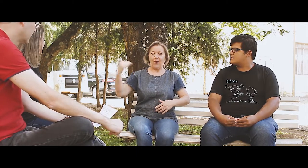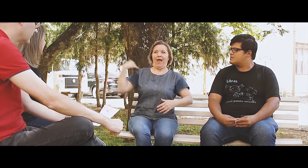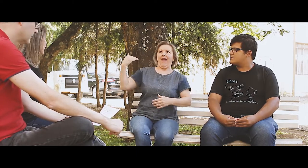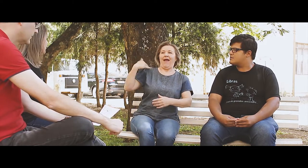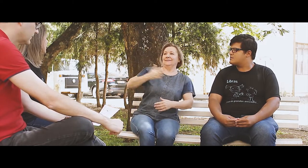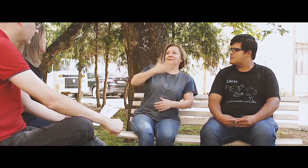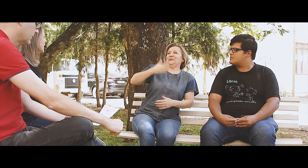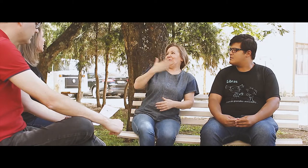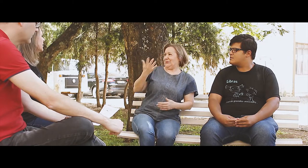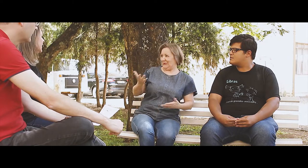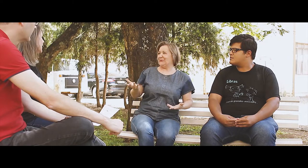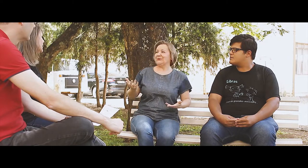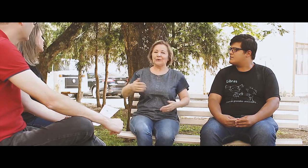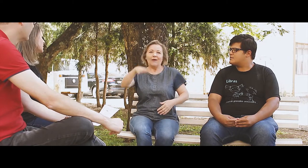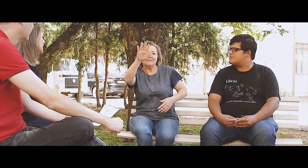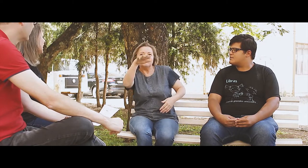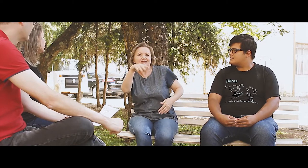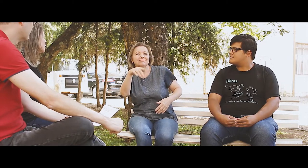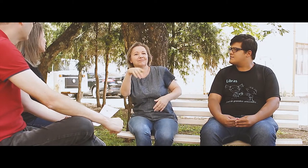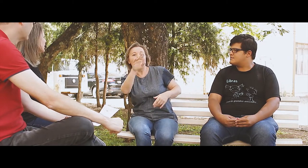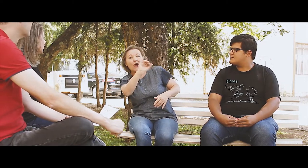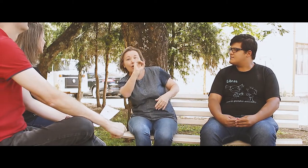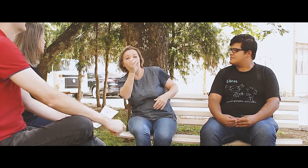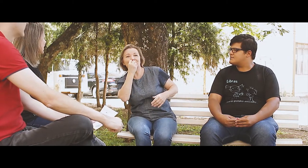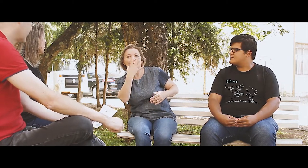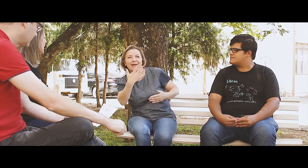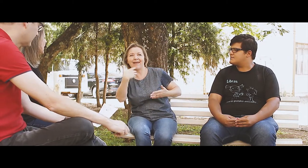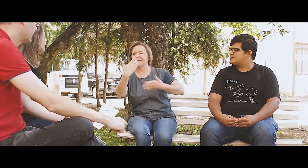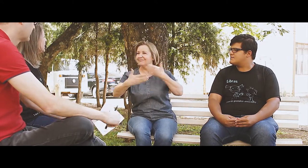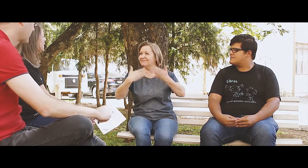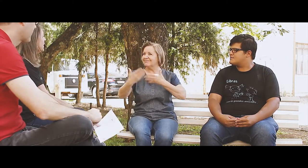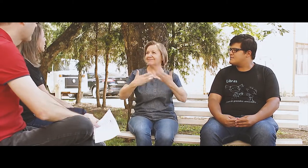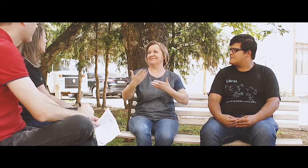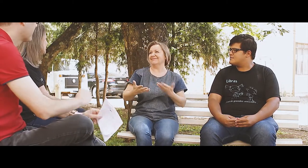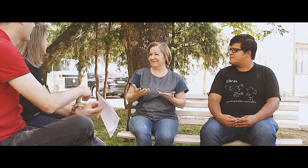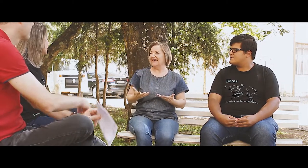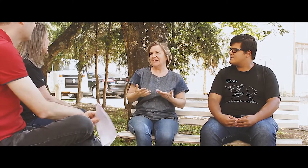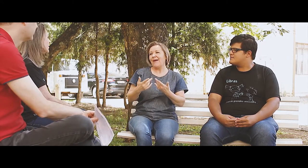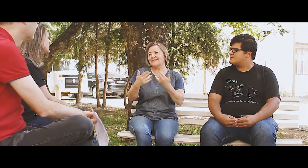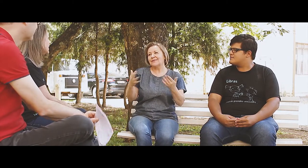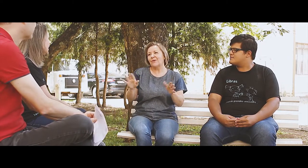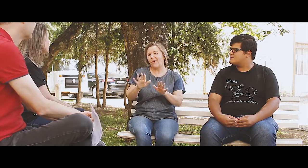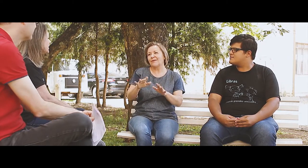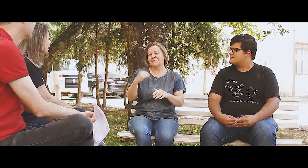leve, não né assustar o surdo na hora de chamar, cumprimentá-lo sempre, ter um